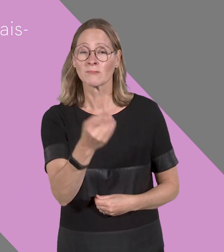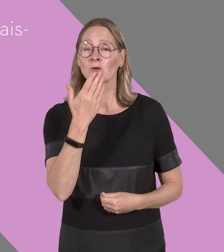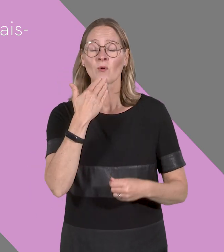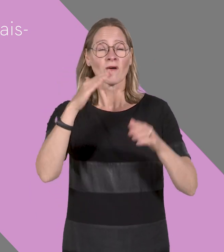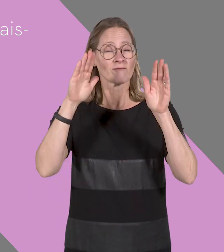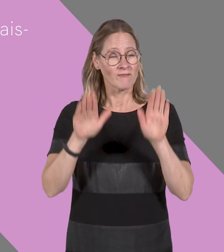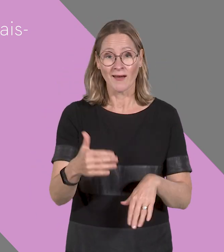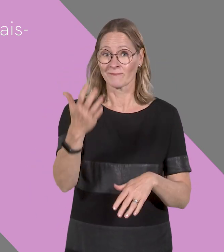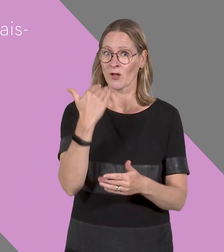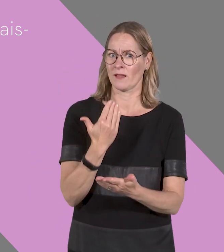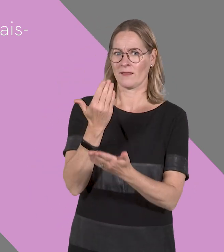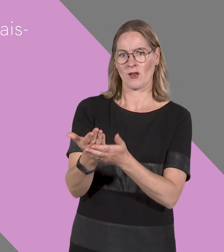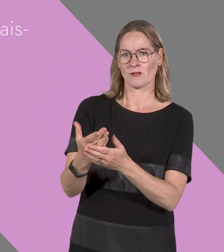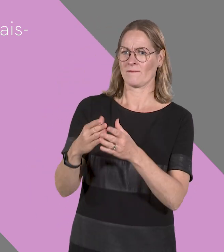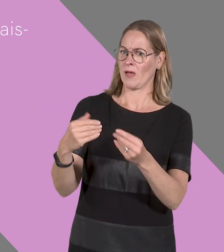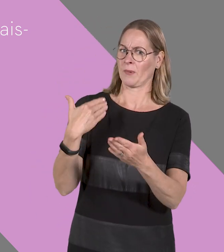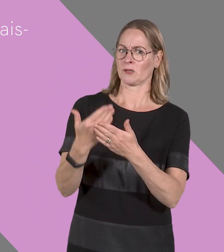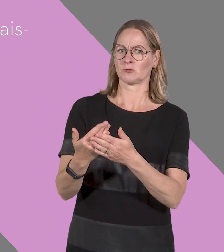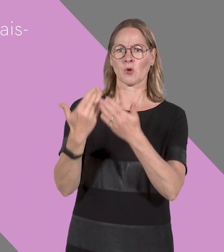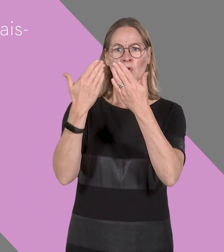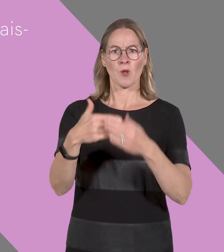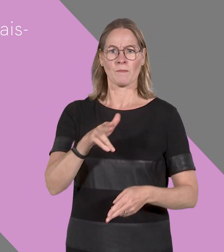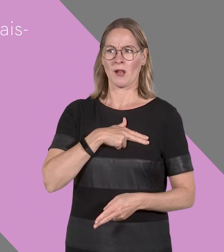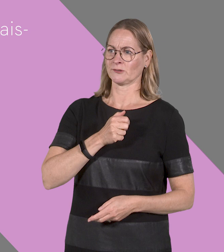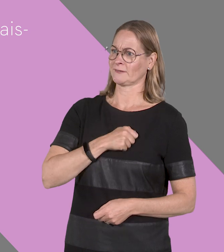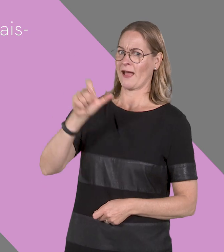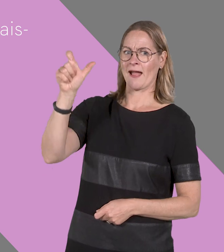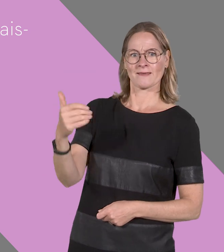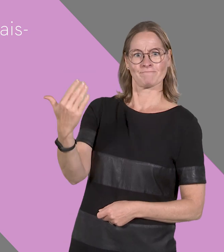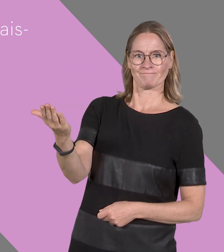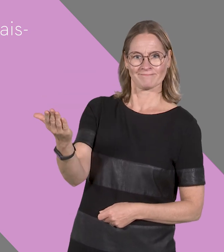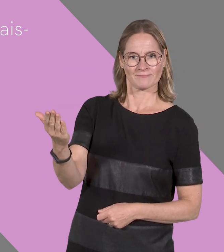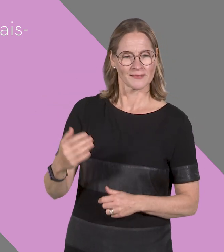Kuka vain voi ehdottaa vapaaehtoista kunniapalkinnon saajaksi.